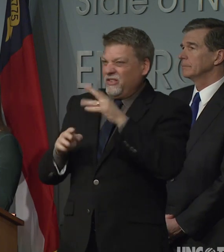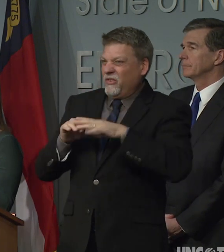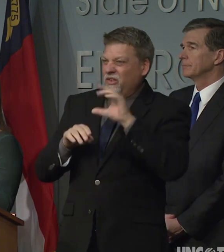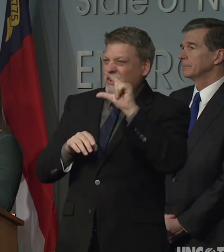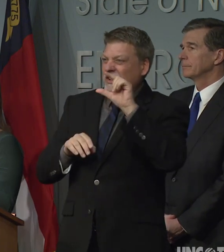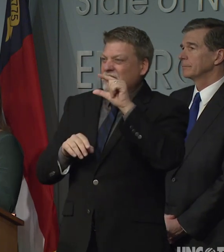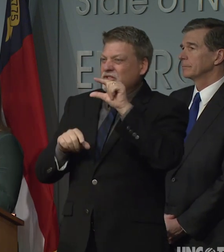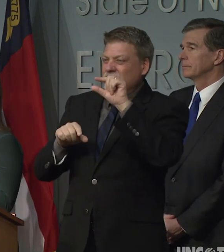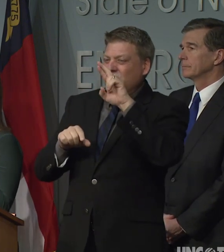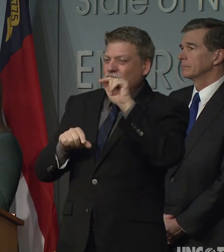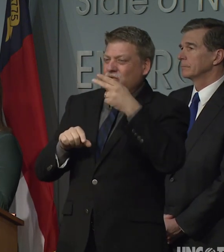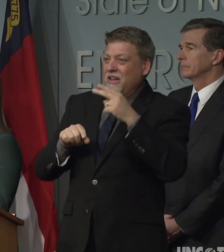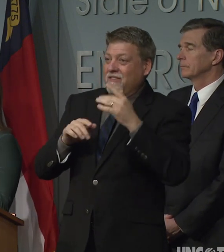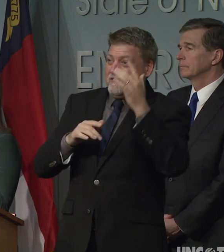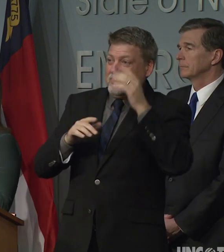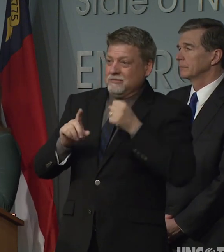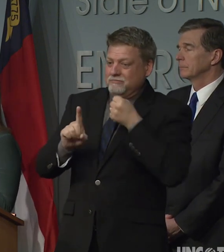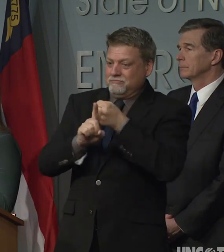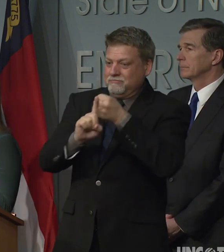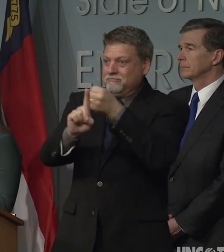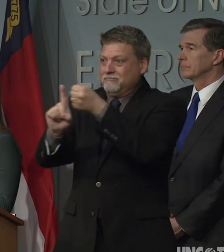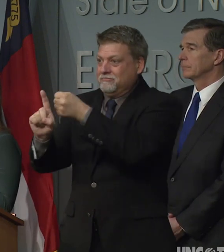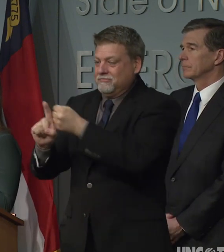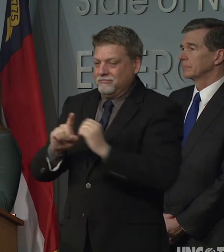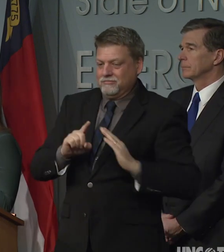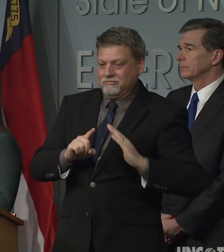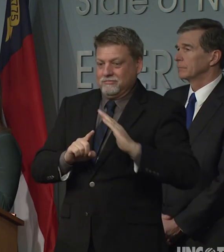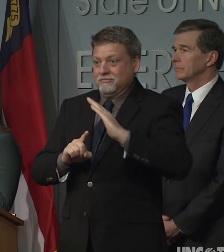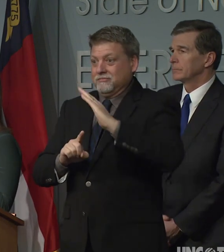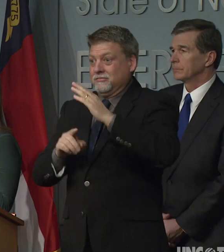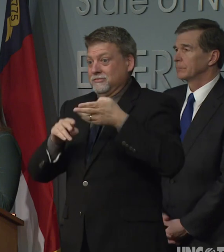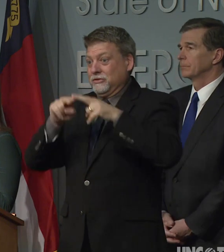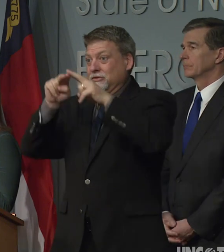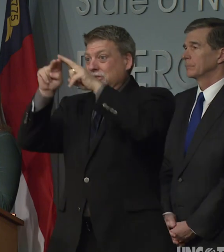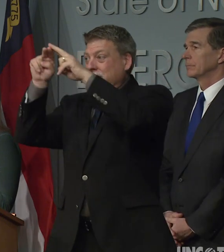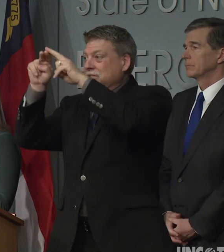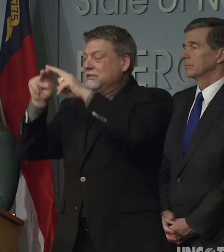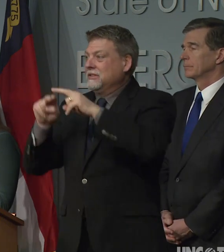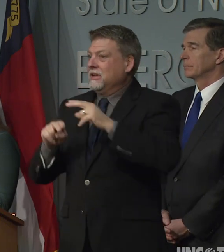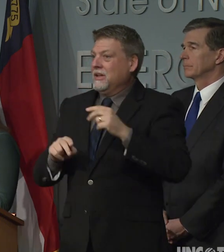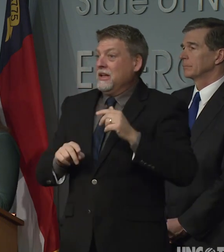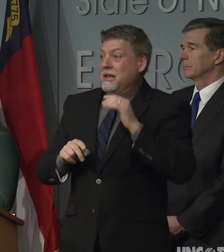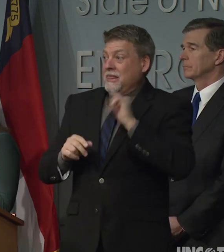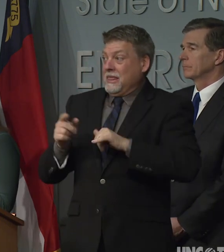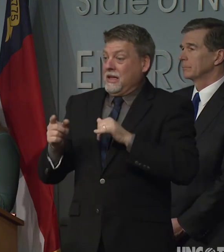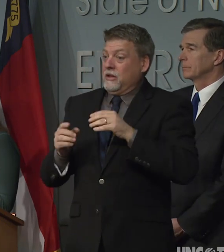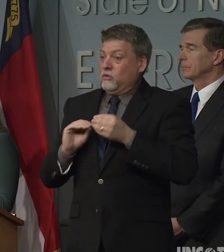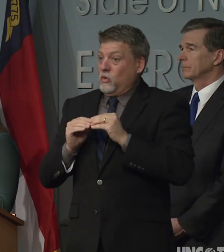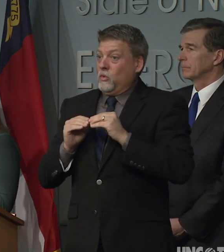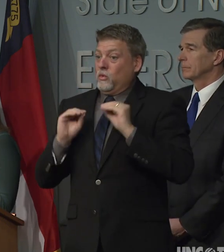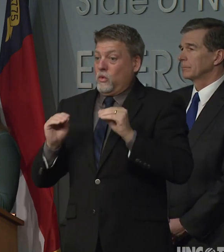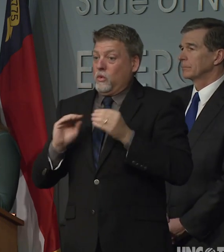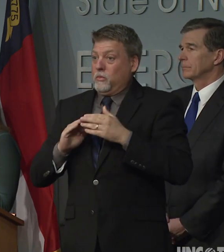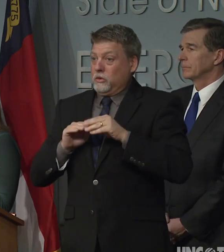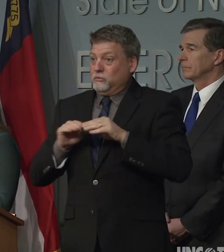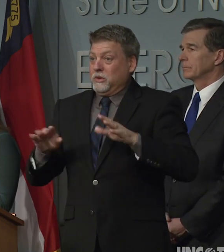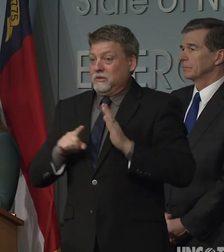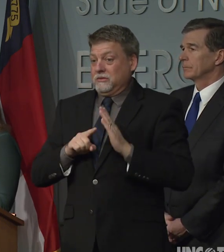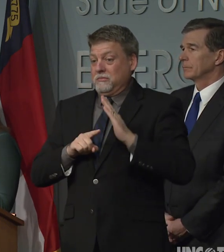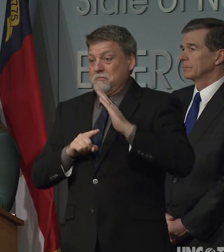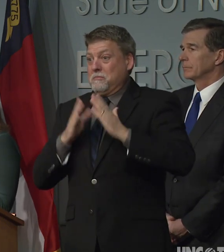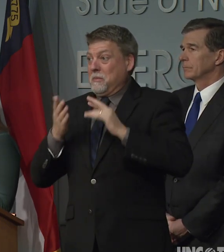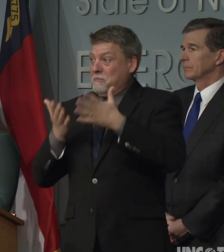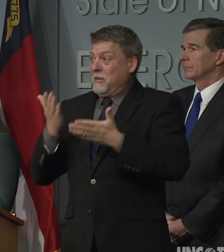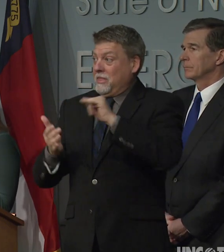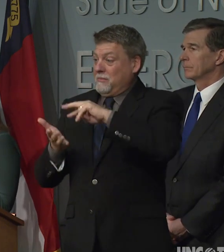que estamos viendo en las redes sociales, reducir desacelera desacelerar la propagación del en de le y y enfermedad,